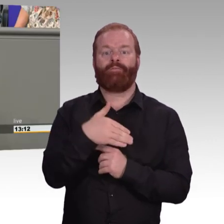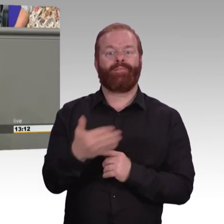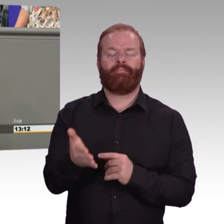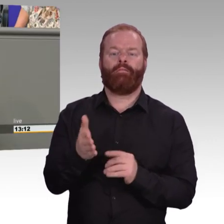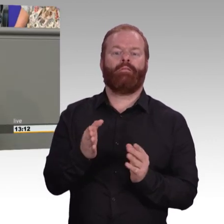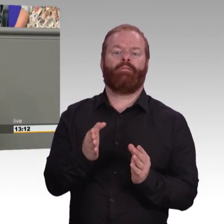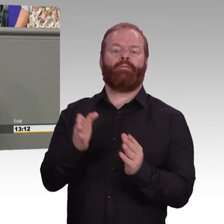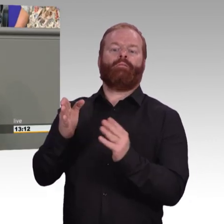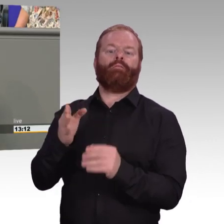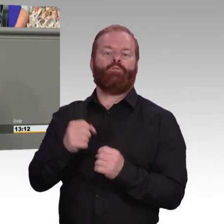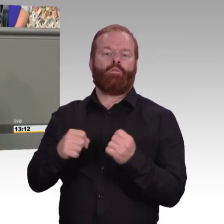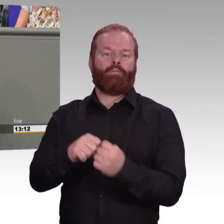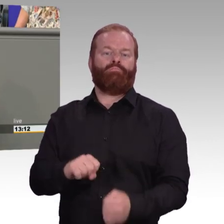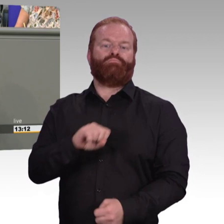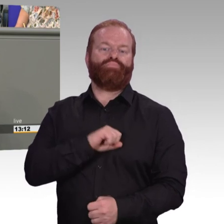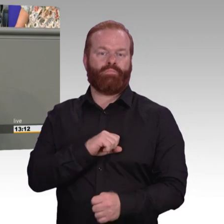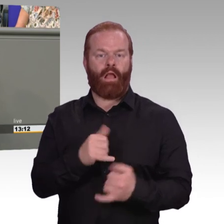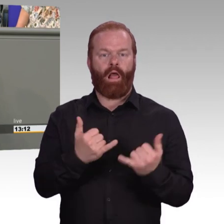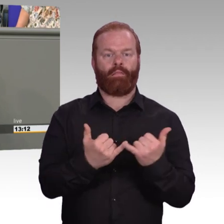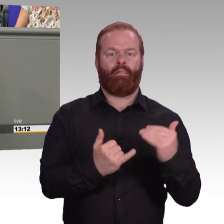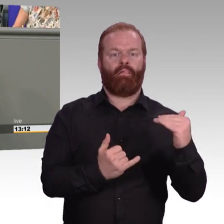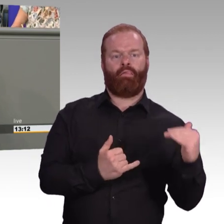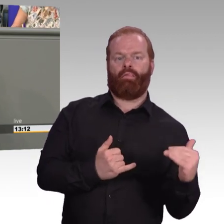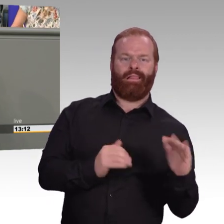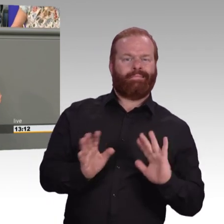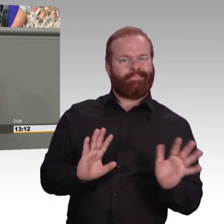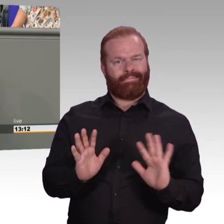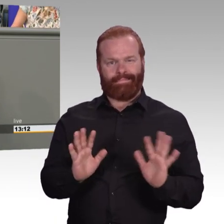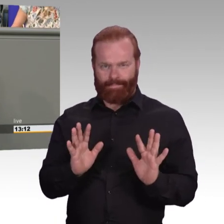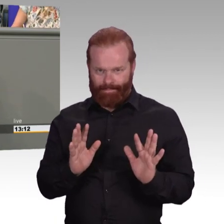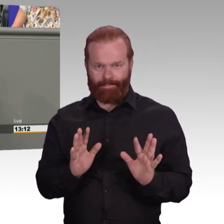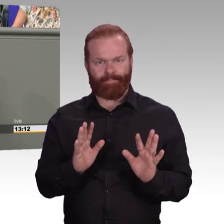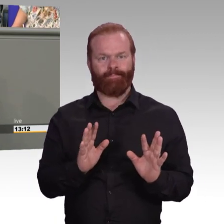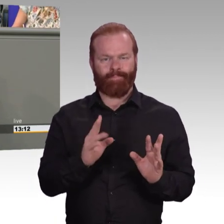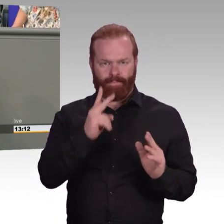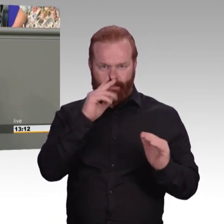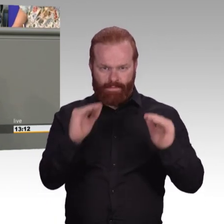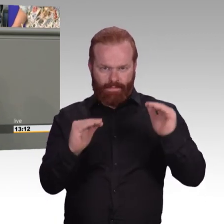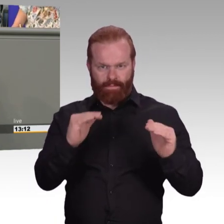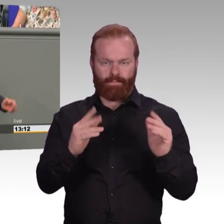Denn all das, Frau Dörner, was Sie in Ihrem Beitrag dargestellt haben, wie Kinder geschützt werden können,